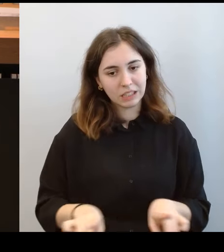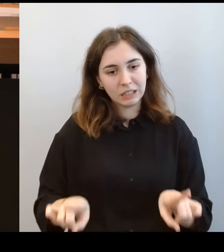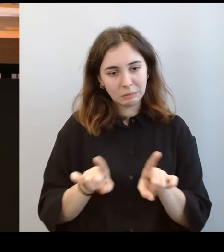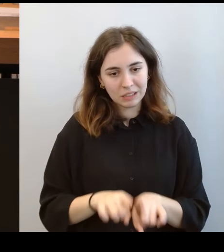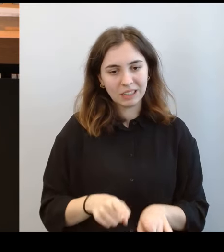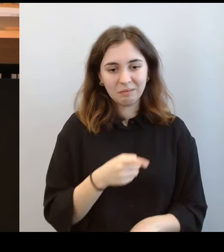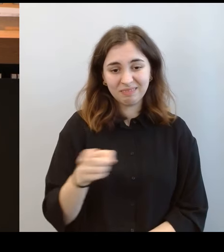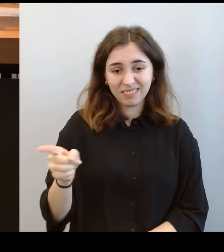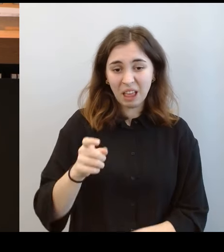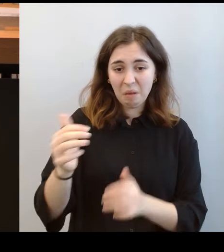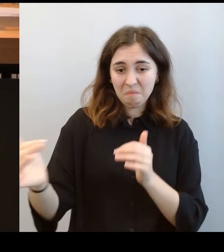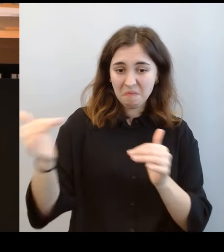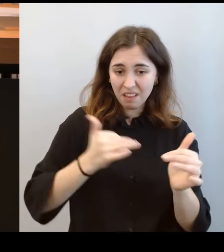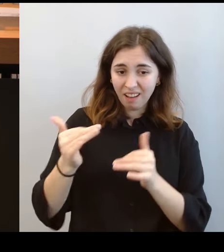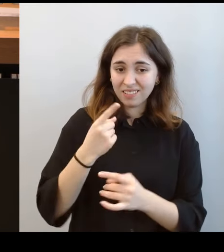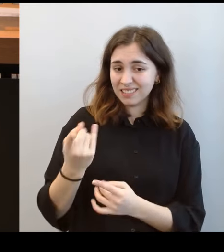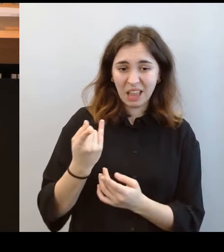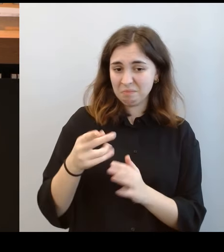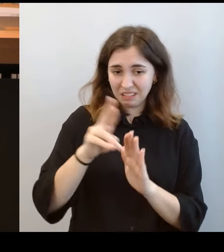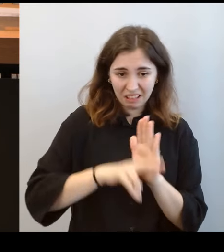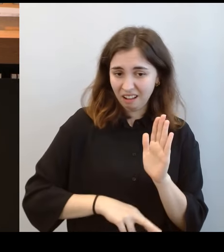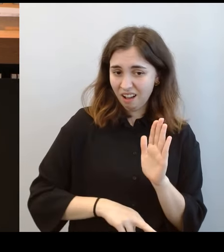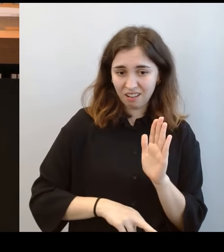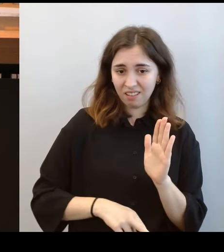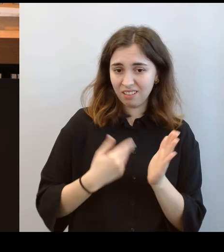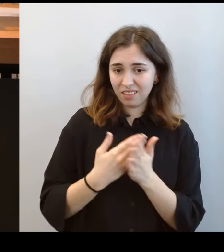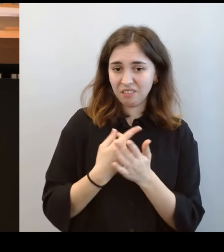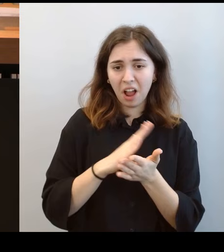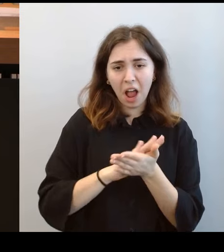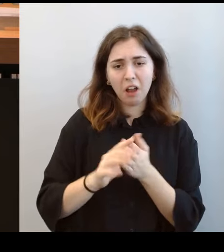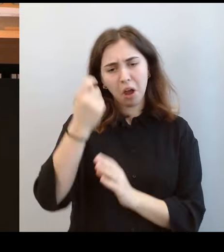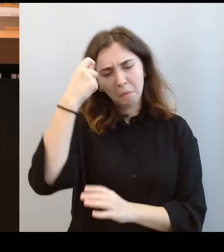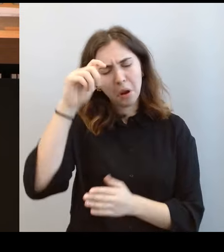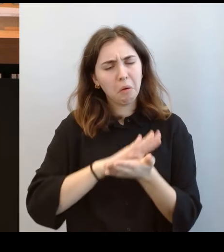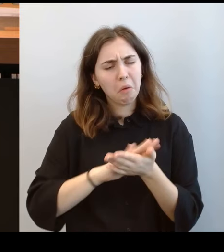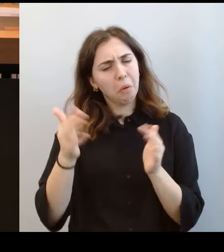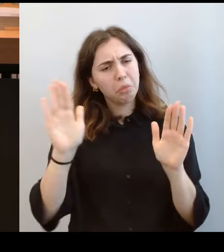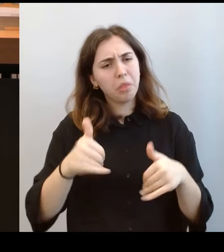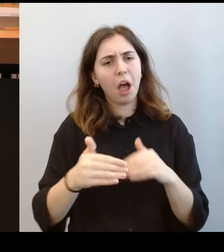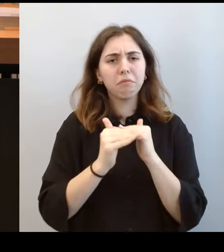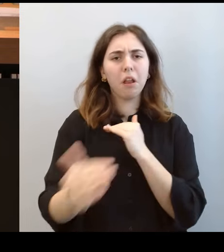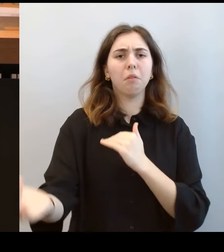wo man hinschaut. Machen Sie Politik für die ganze Welt und vergessen, dass Sie von Berlinern